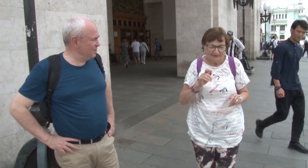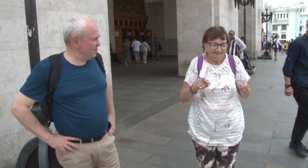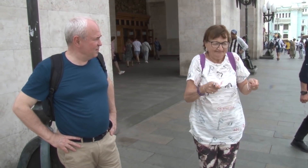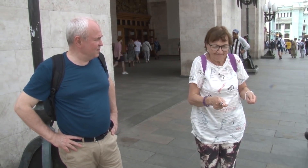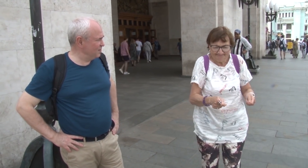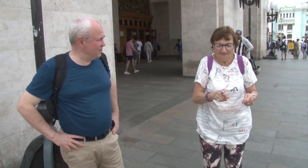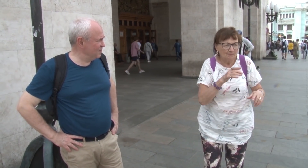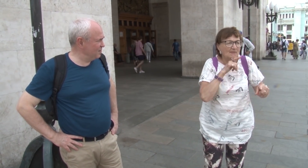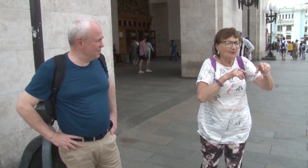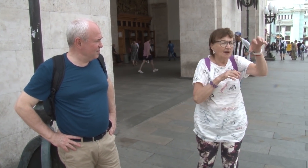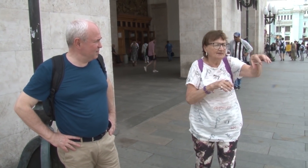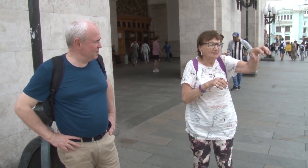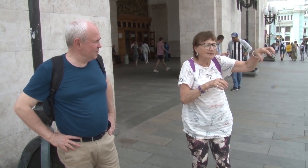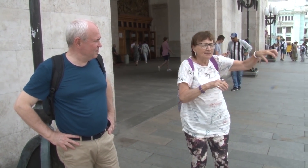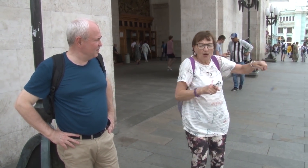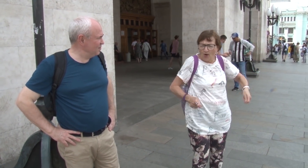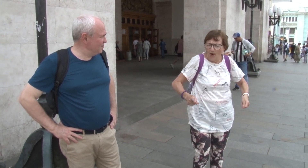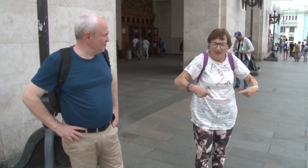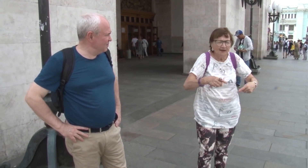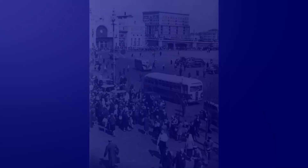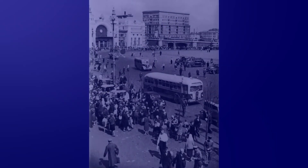Женщины катали их, устанавливали…